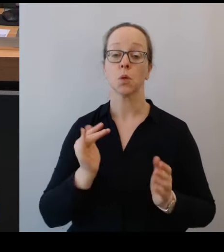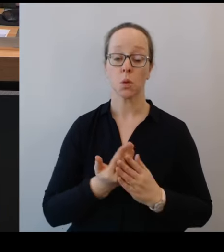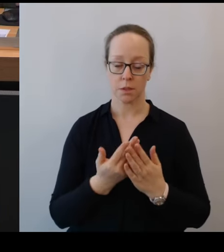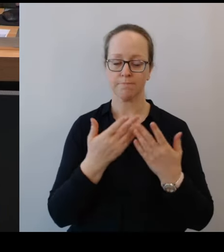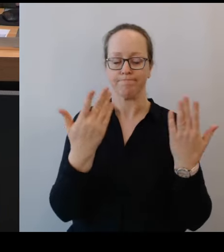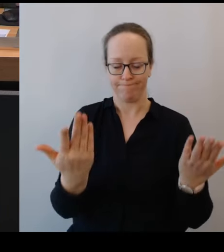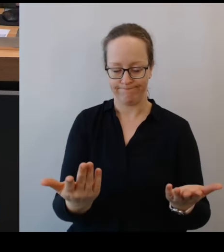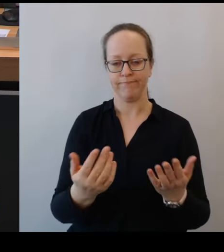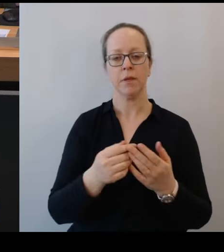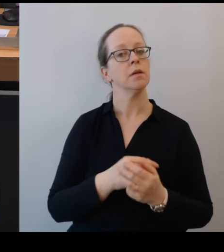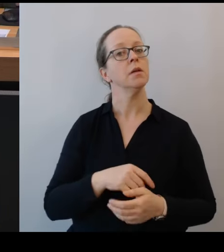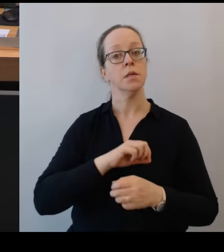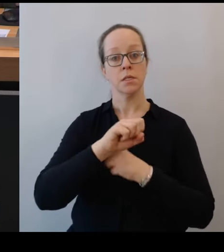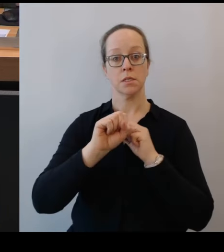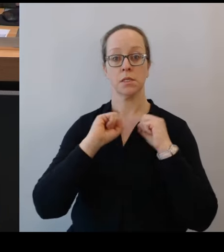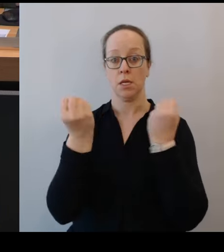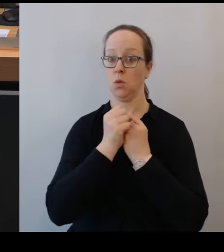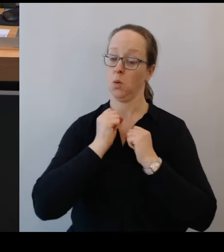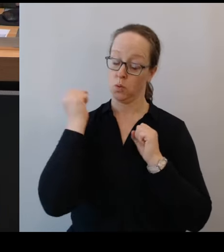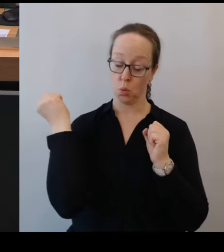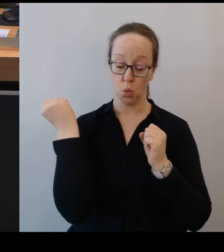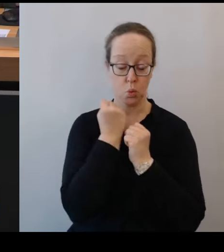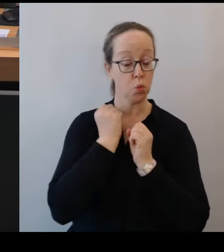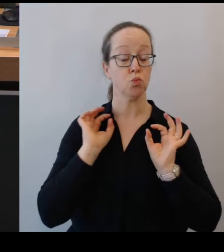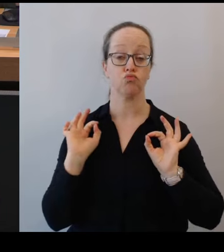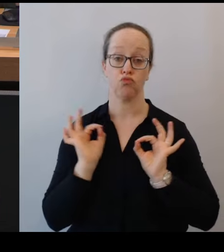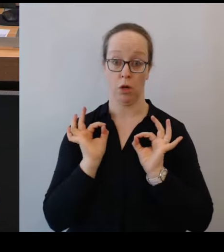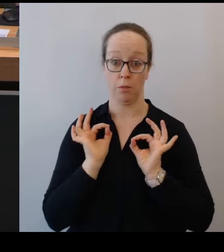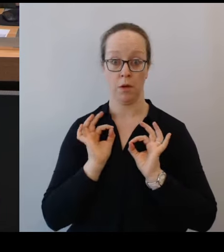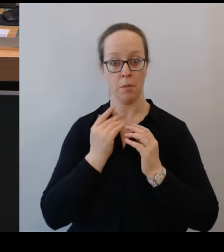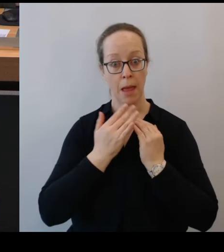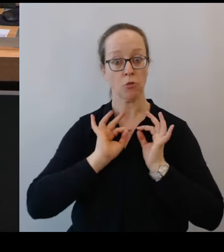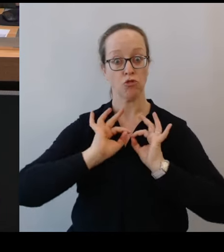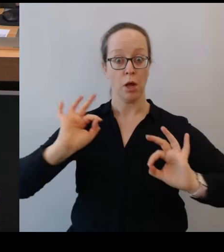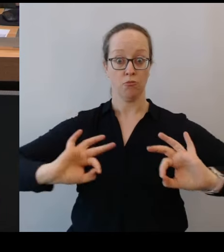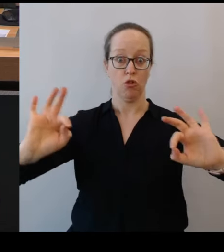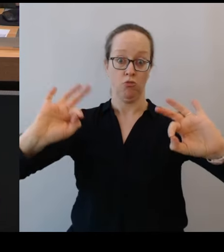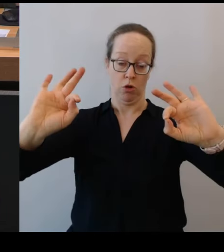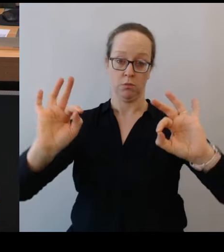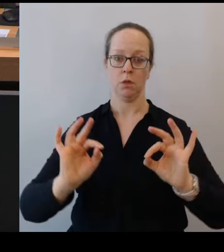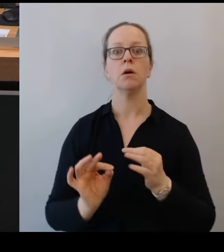sich immer weiter zu. Aktuell, das können wir jeden Tag in der Presse lesen, haben wir es mit einer dramatischen Welle